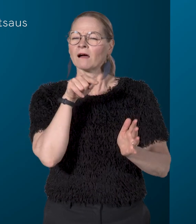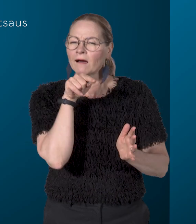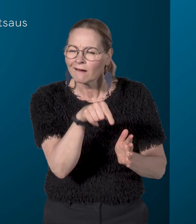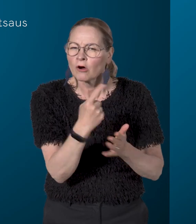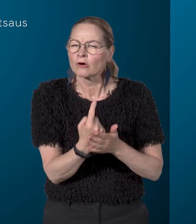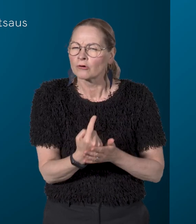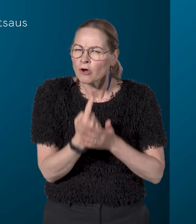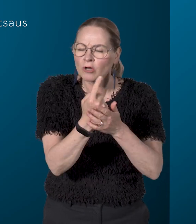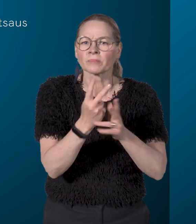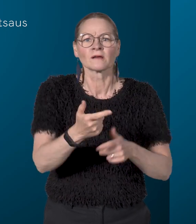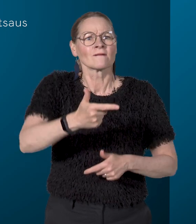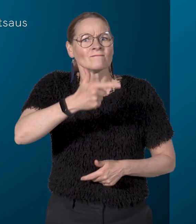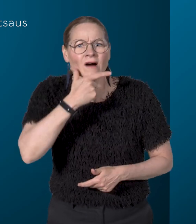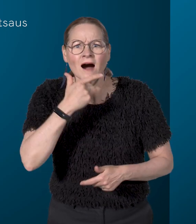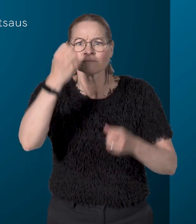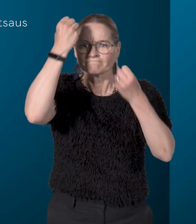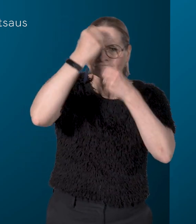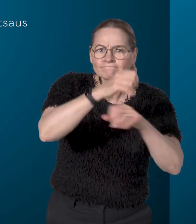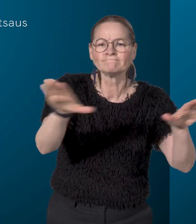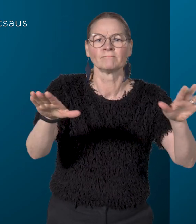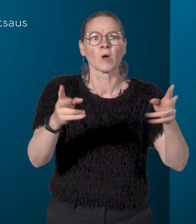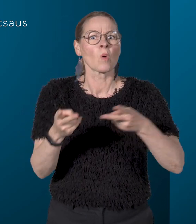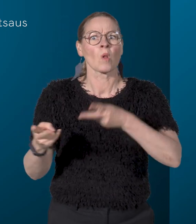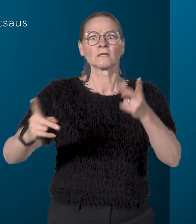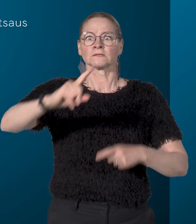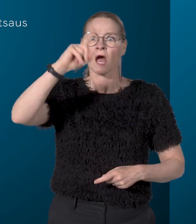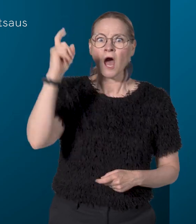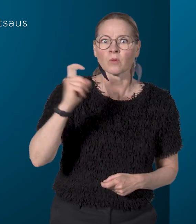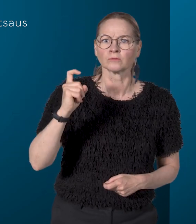Tällä korostetaan sitä, että vaaratiedotteet ja yleishälytykset -